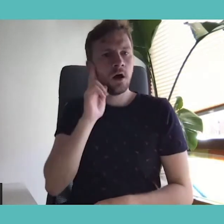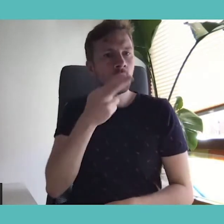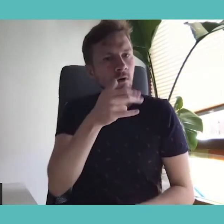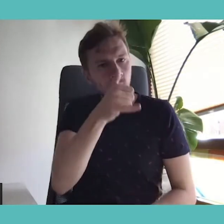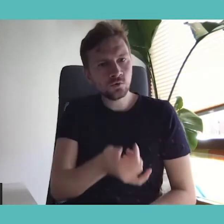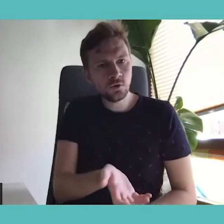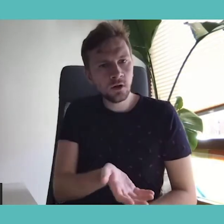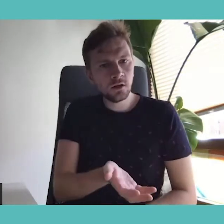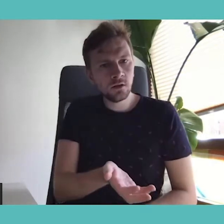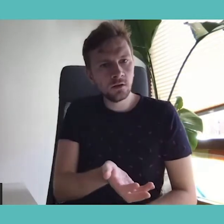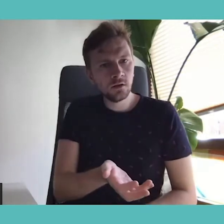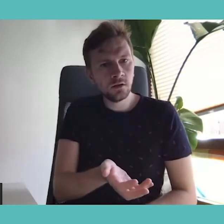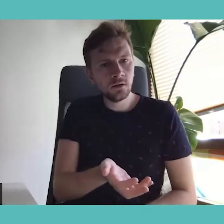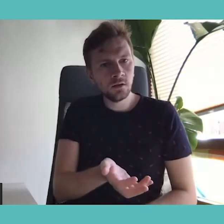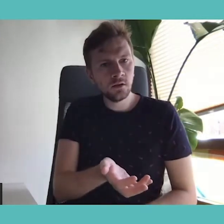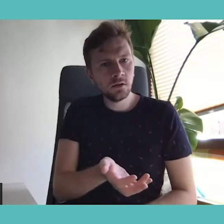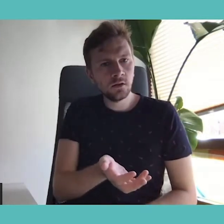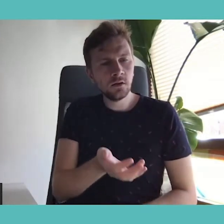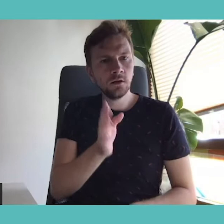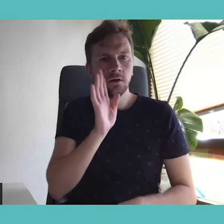Głucha osoba nie może tego zrobić. Tak, to prawda